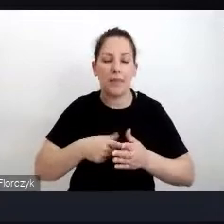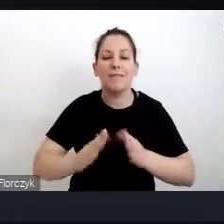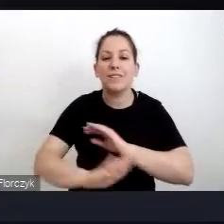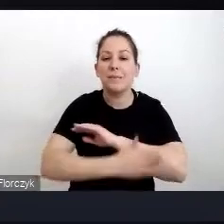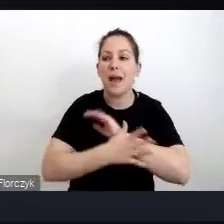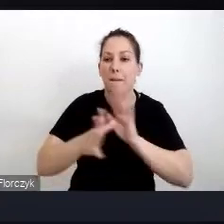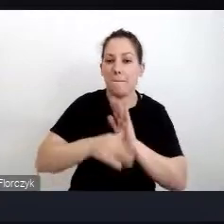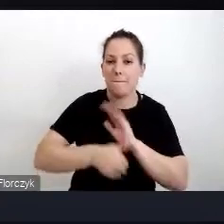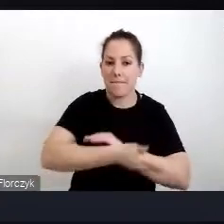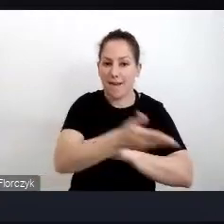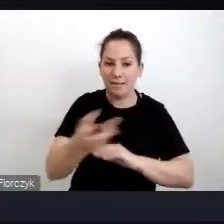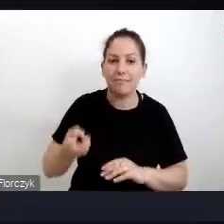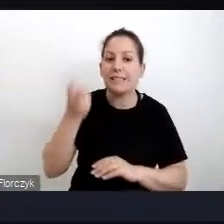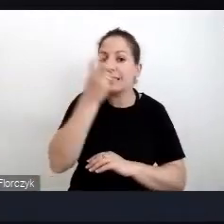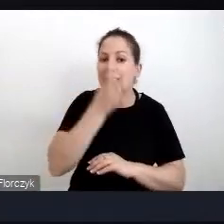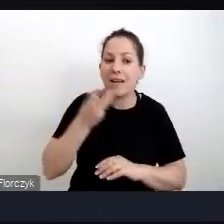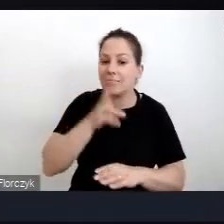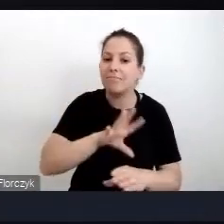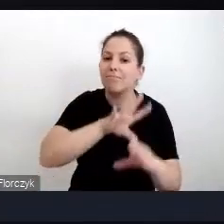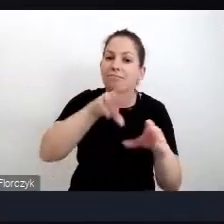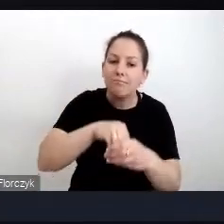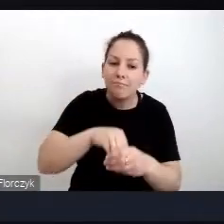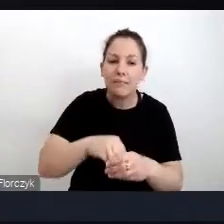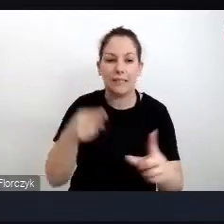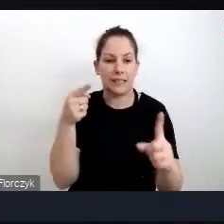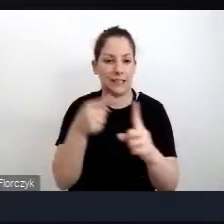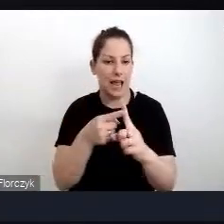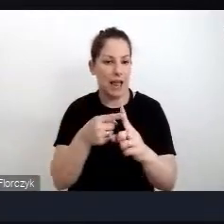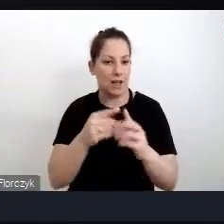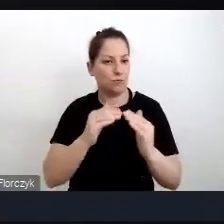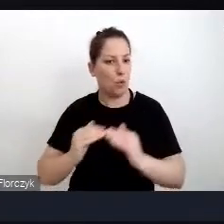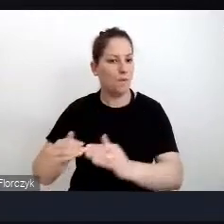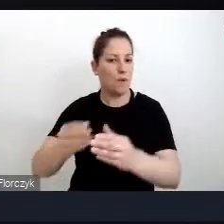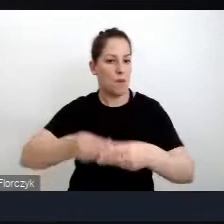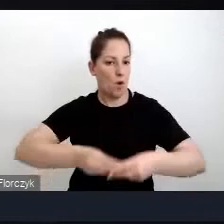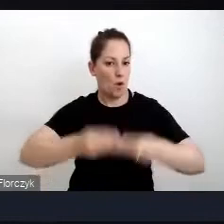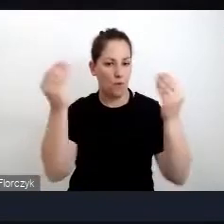zainteresowane wdrażaniem celów zrównoważonego rozwoju ONZ.